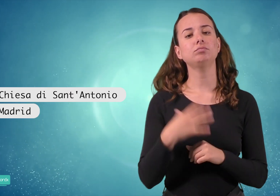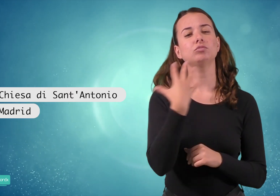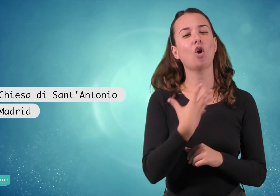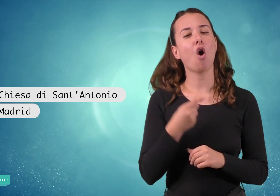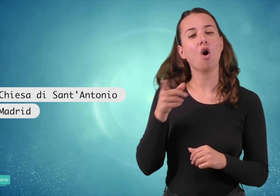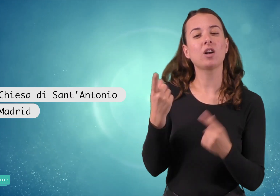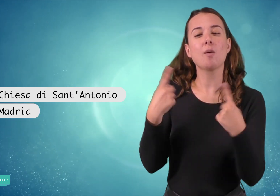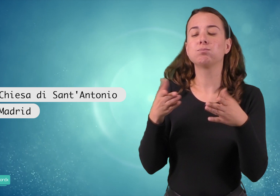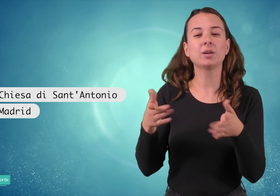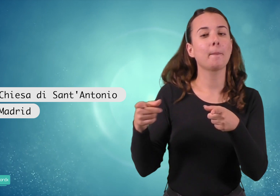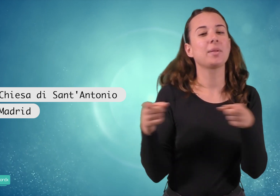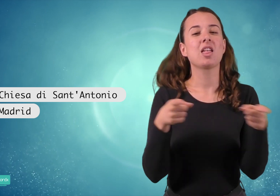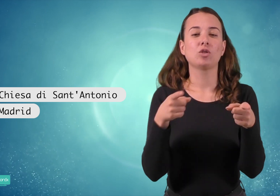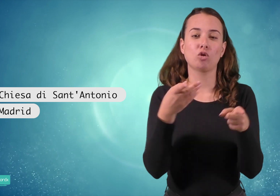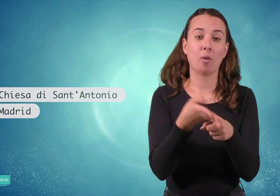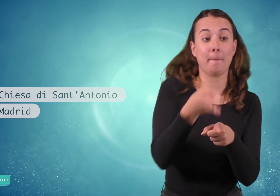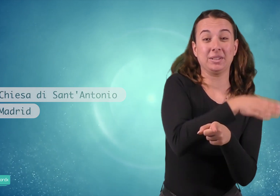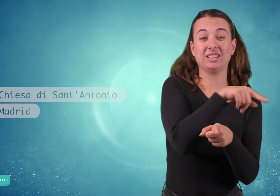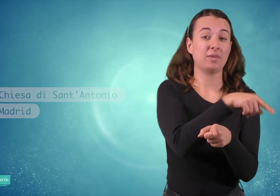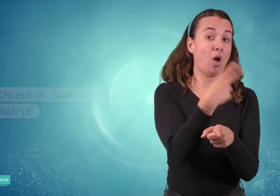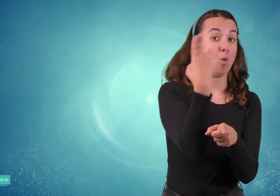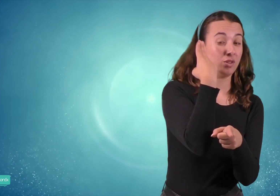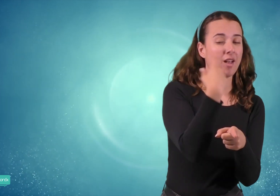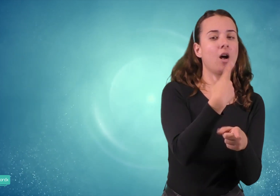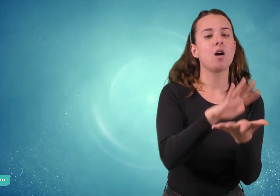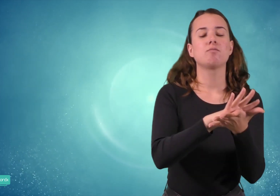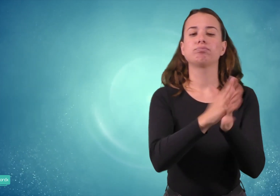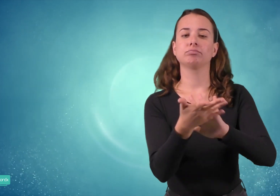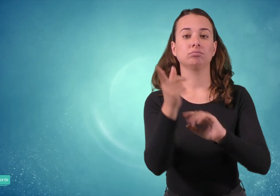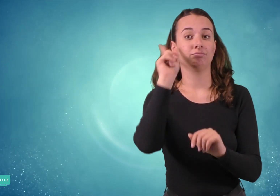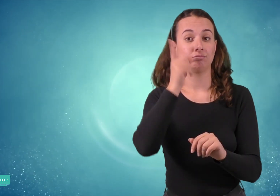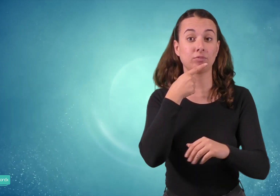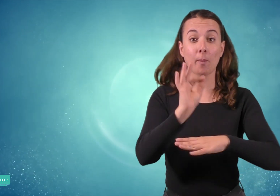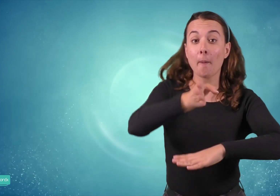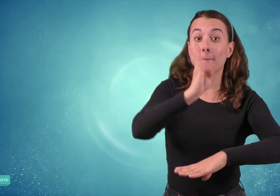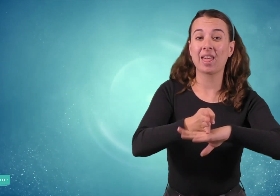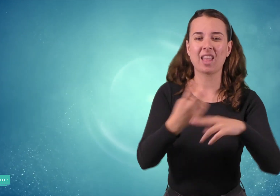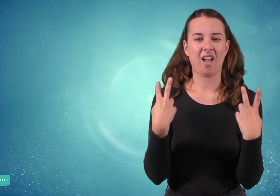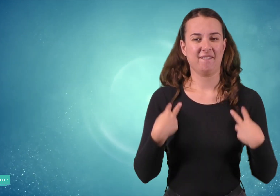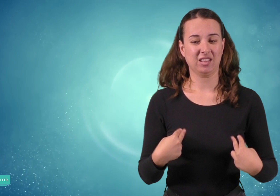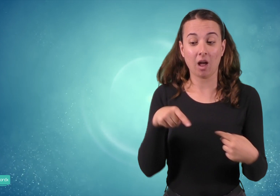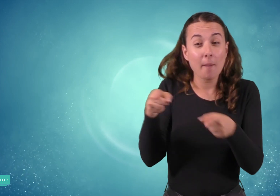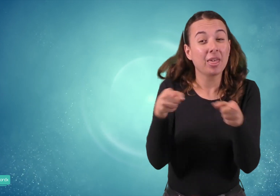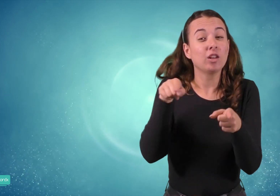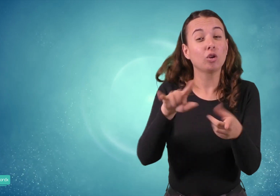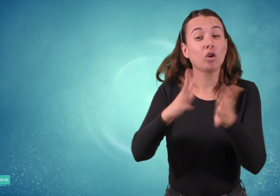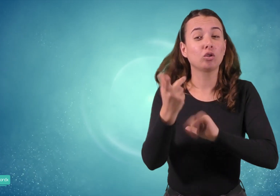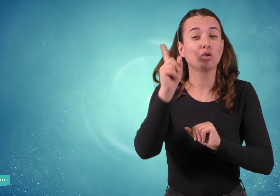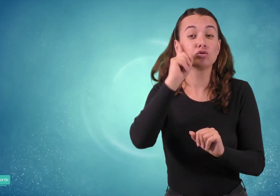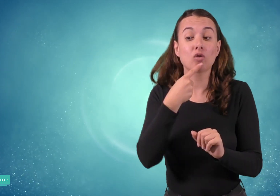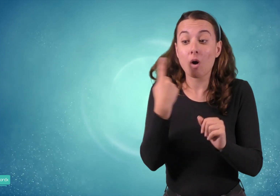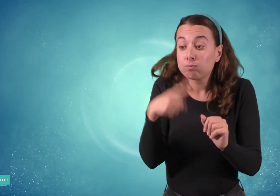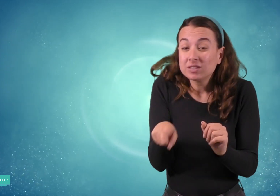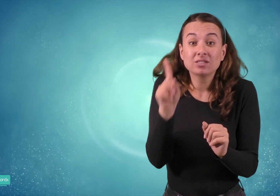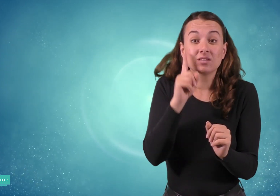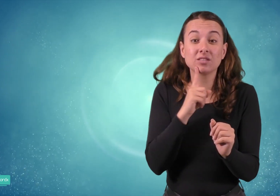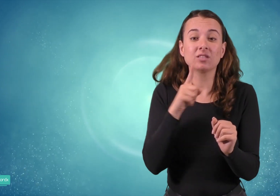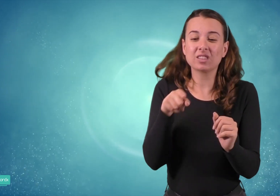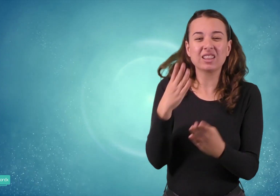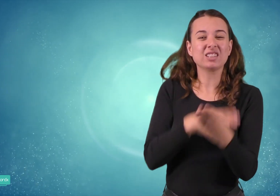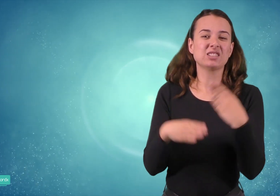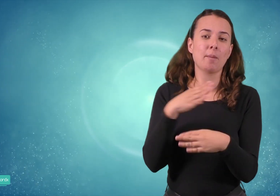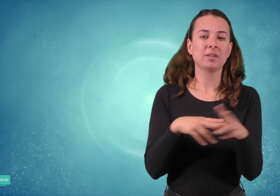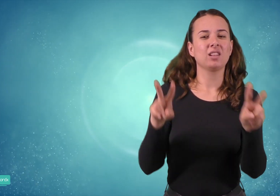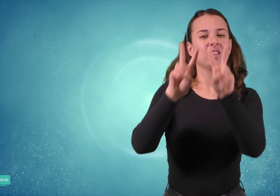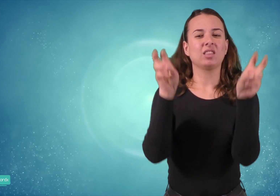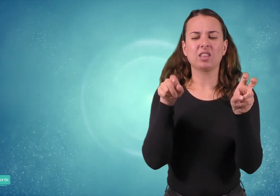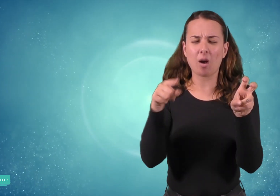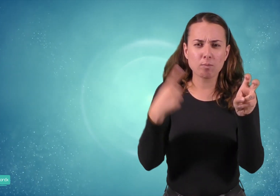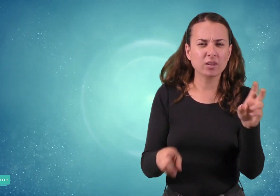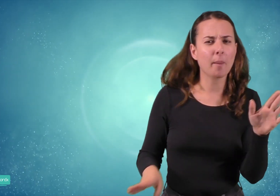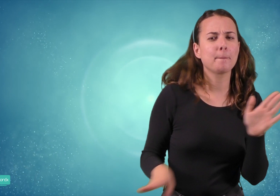Nato udente e diventato sordo, Goya fu un uomo che fece della sua disabilità un punto di partenza per approdare